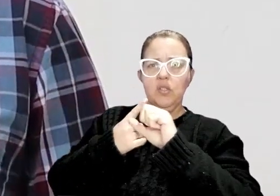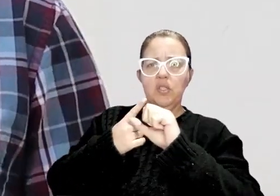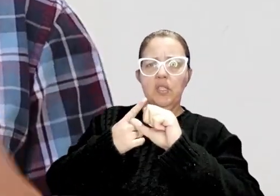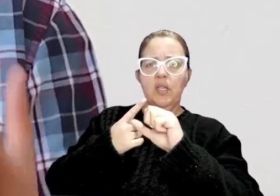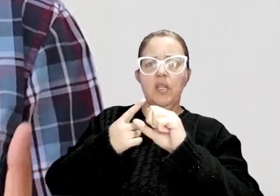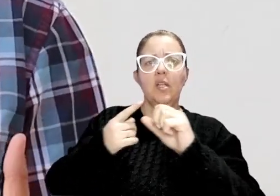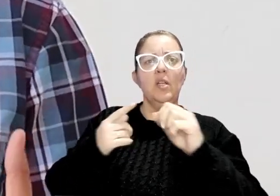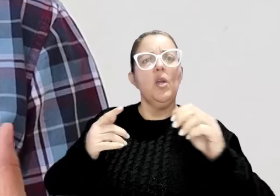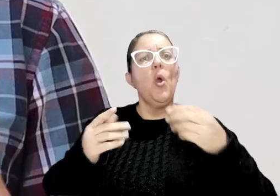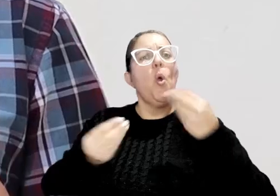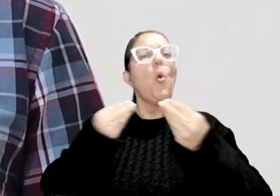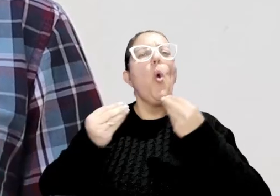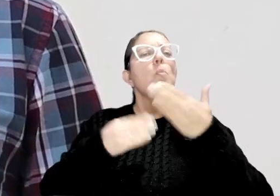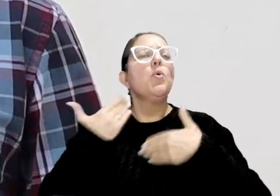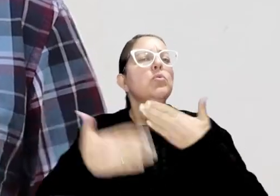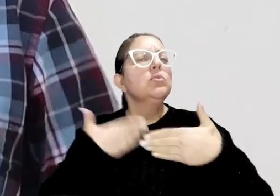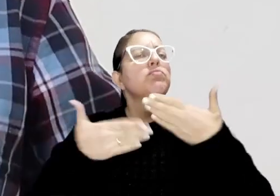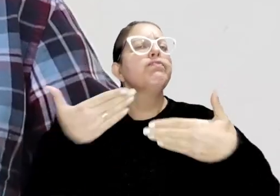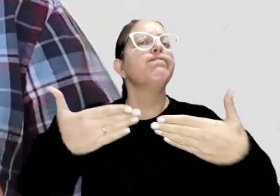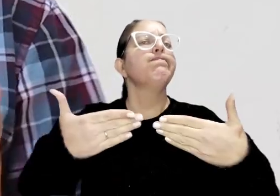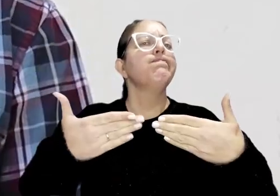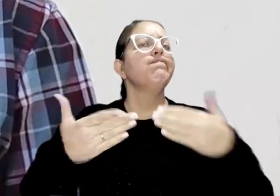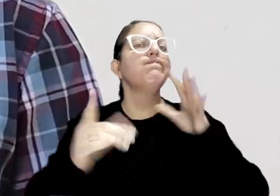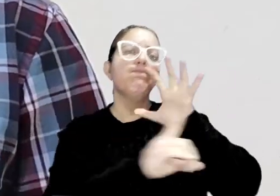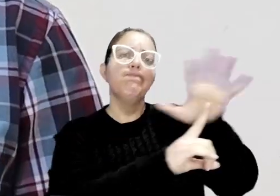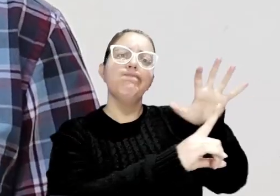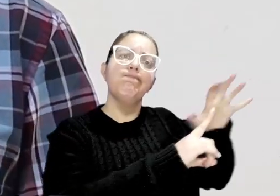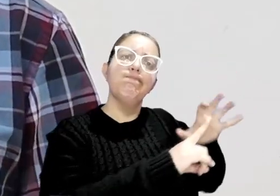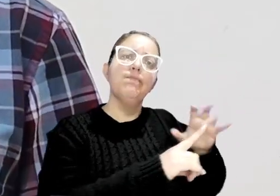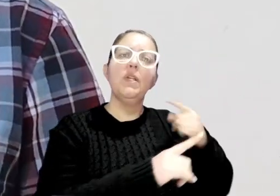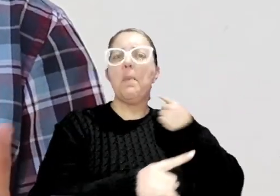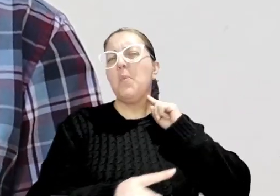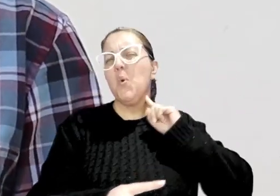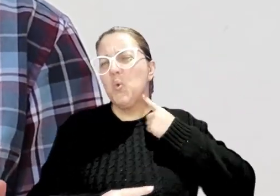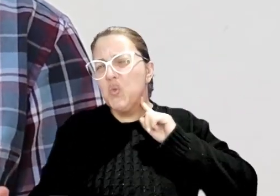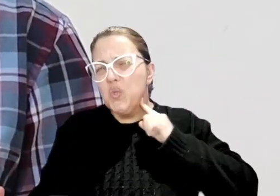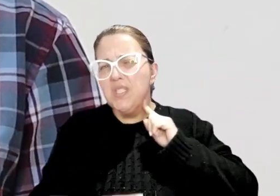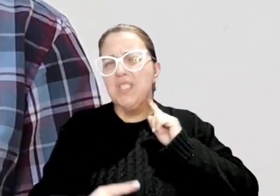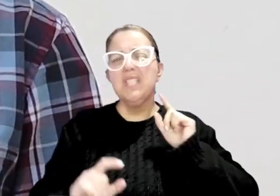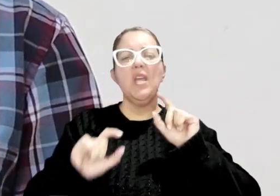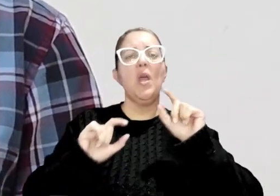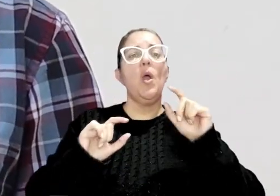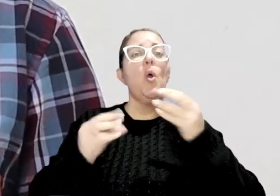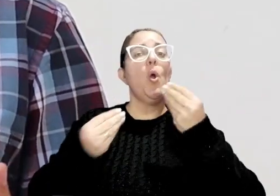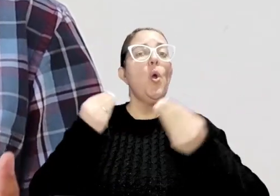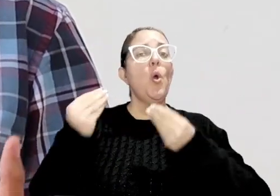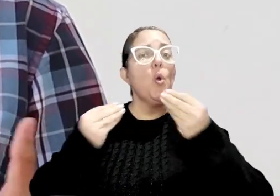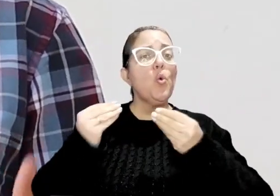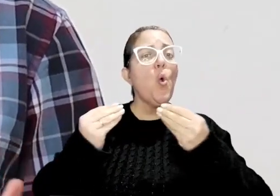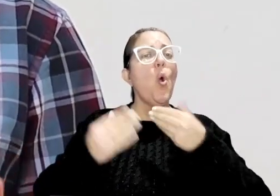da poluição e de que maneira o desenvolvimento começava a impactar de maneira mais eh Clara e